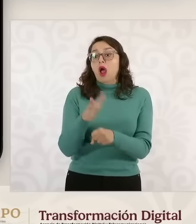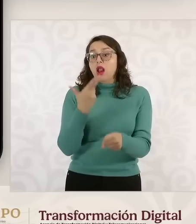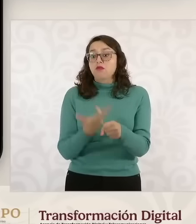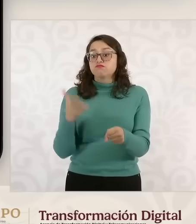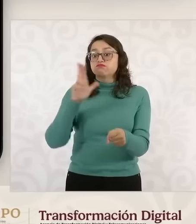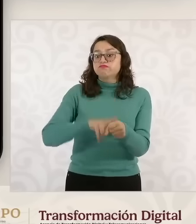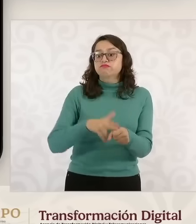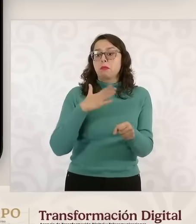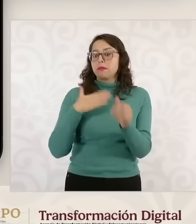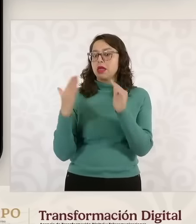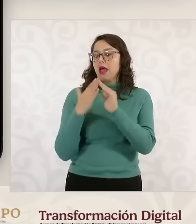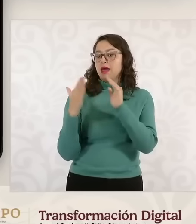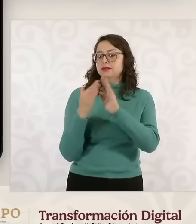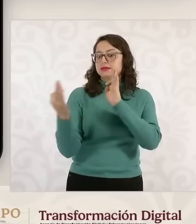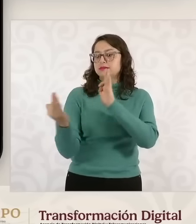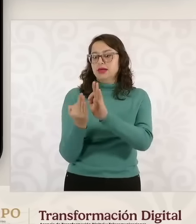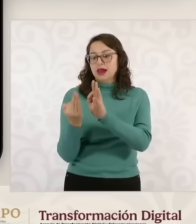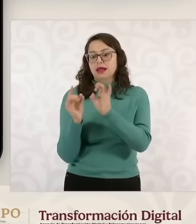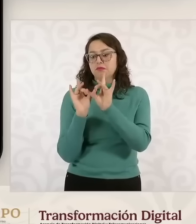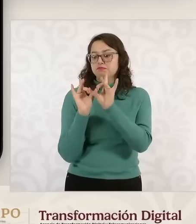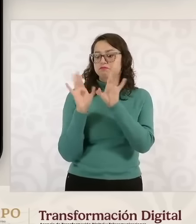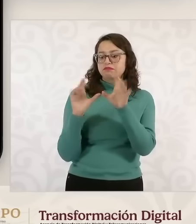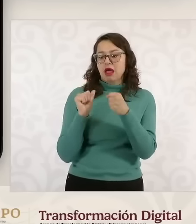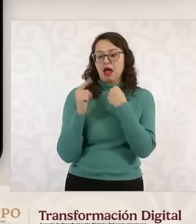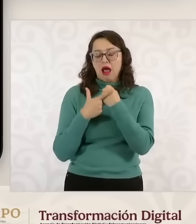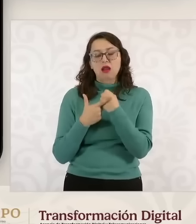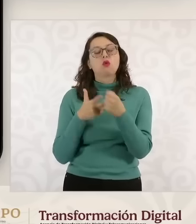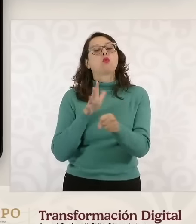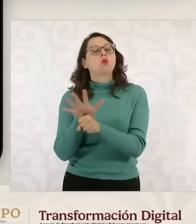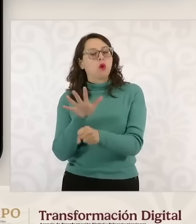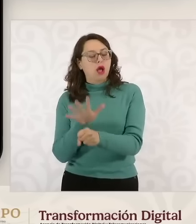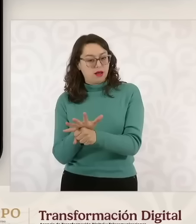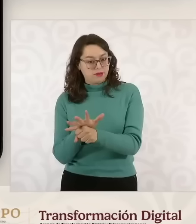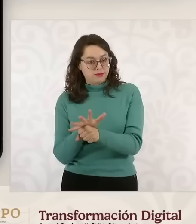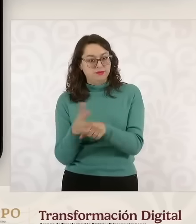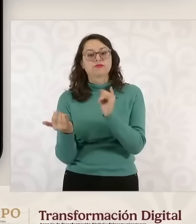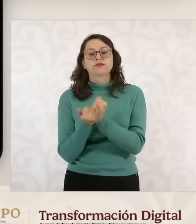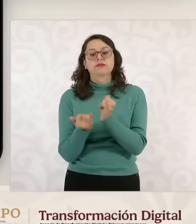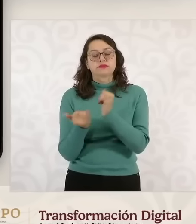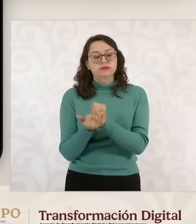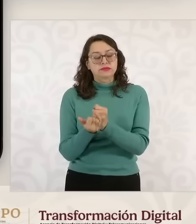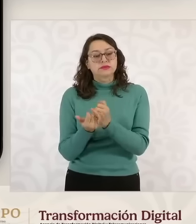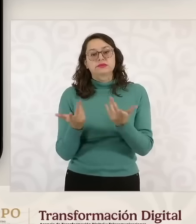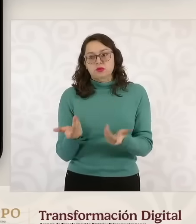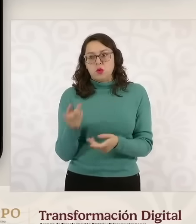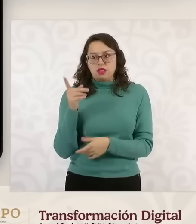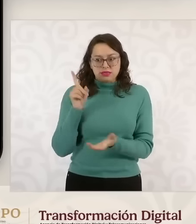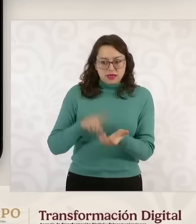domicilio para acudir en cualquier necesidad de salud. así como eh datos de esa misma clínica.